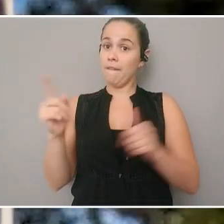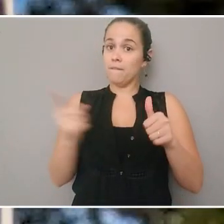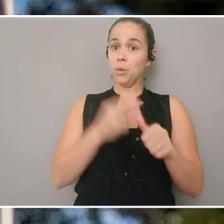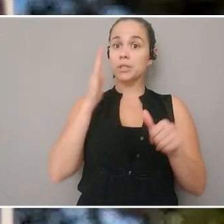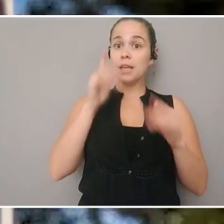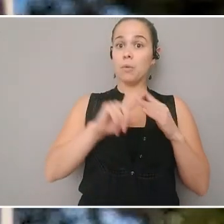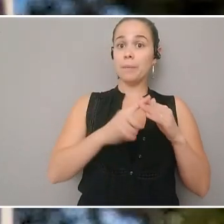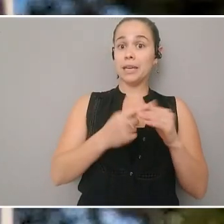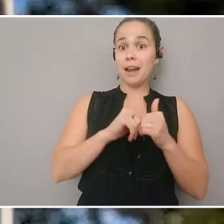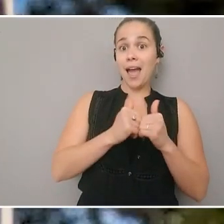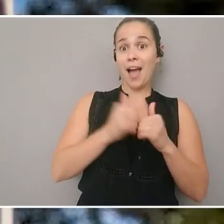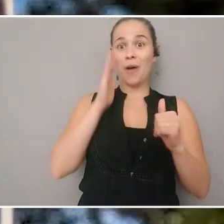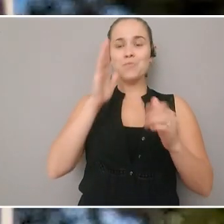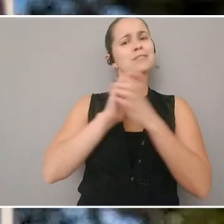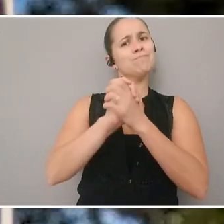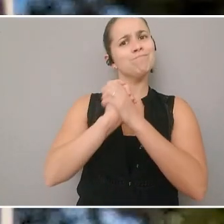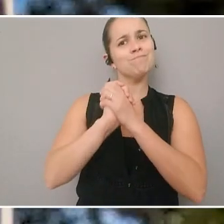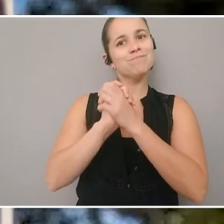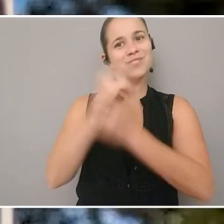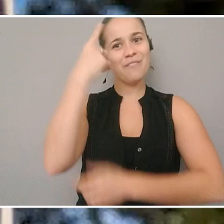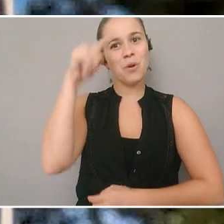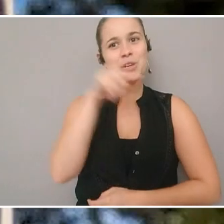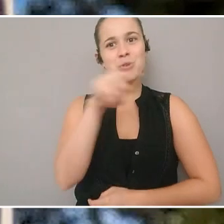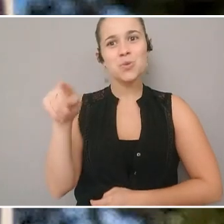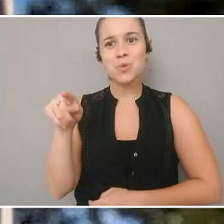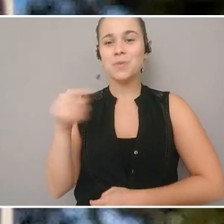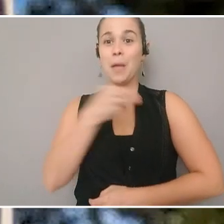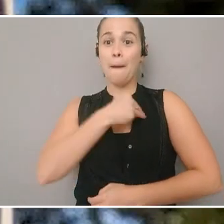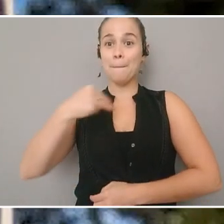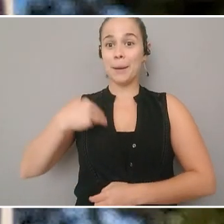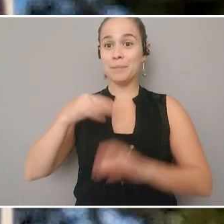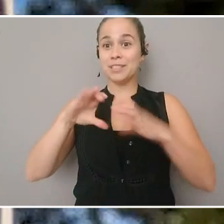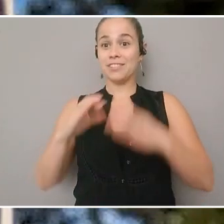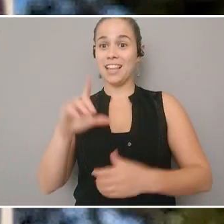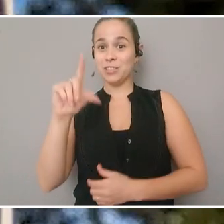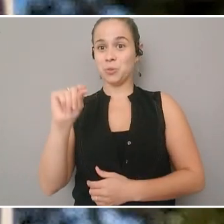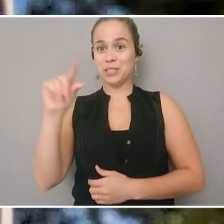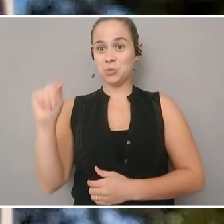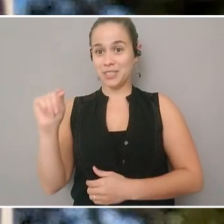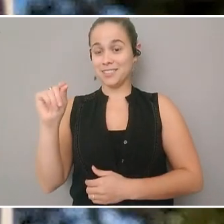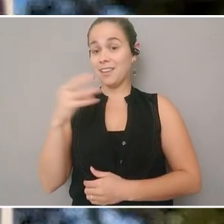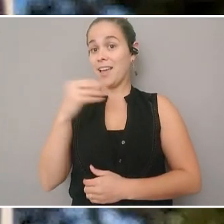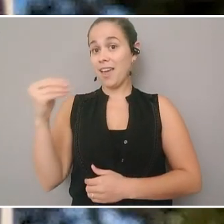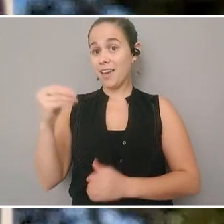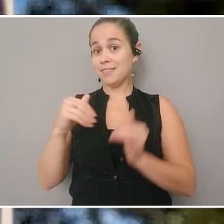mis felicitaciones a ustedes miembros de la